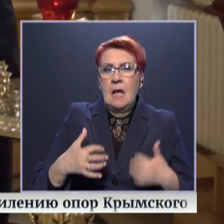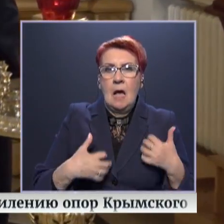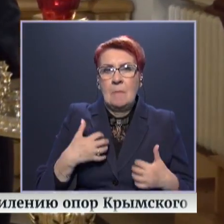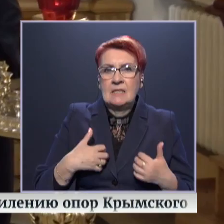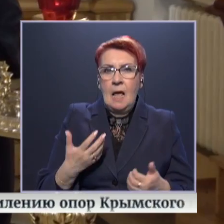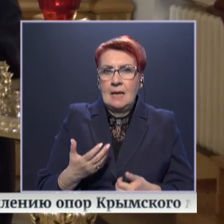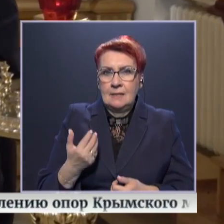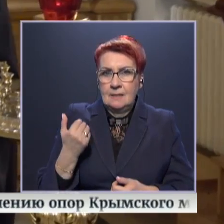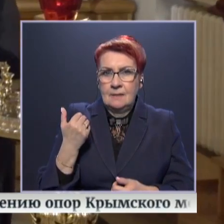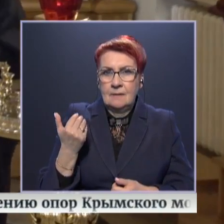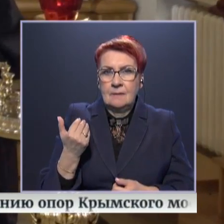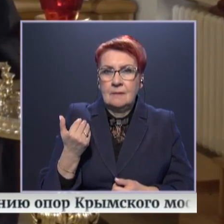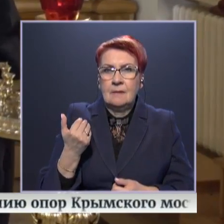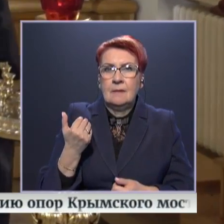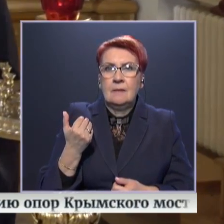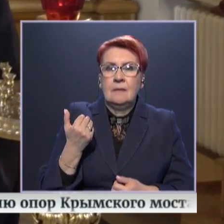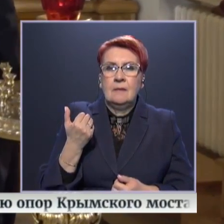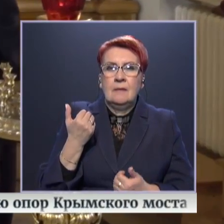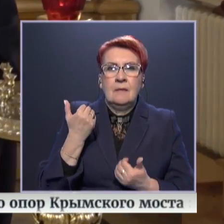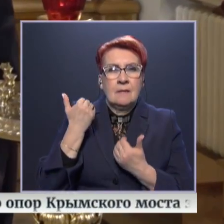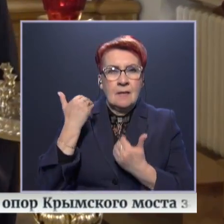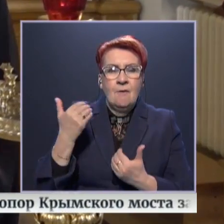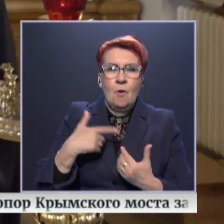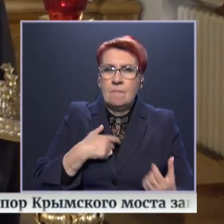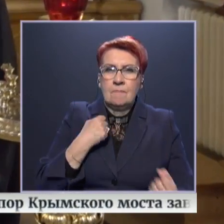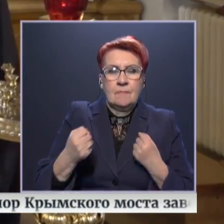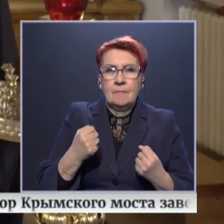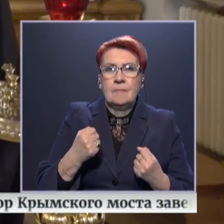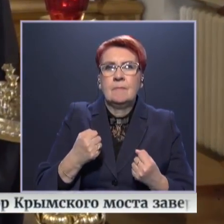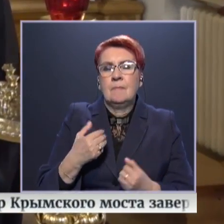жесткого несгибаемого последовательного архипастыря